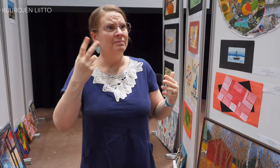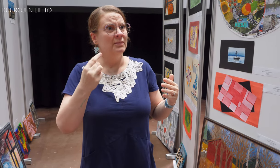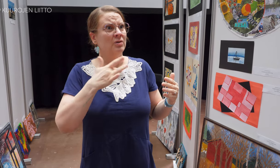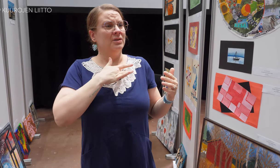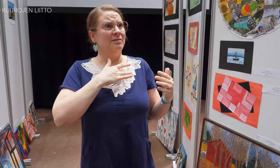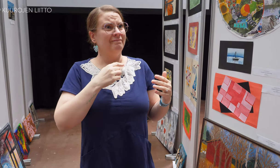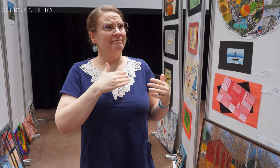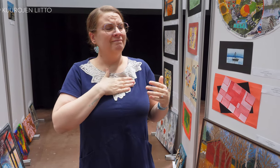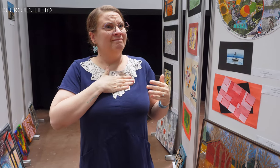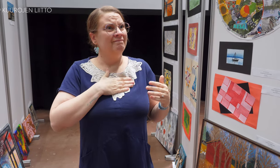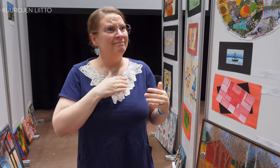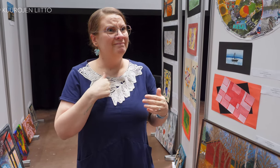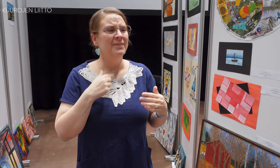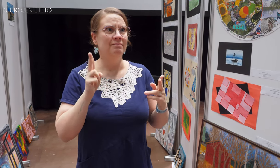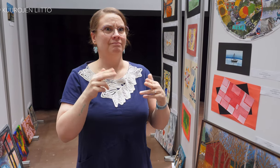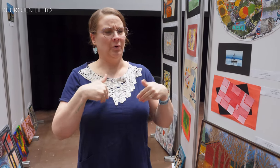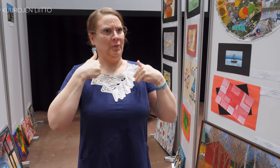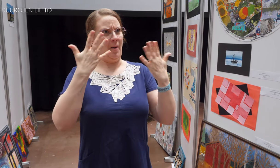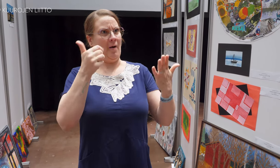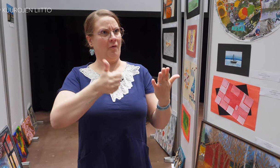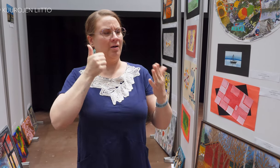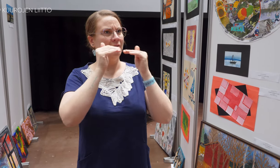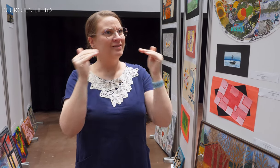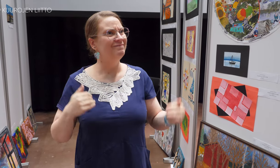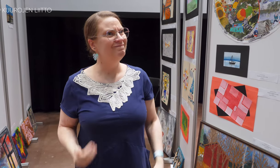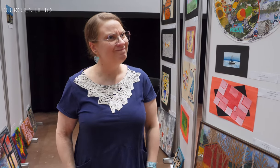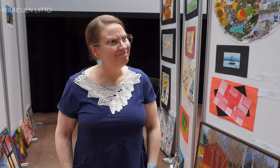Jotkut teoksista ovat todella koskettavia. Olen siis erittäin mielissäni tämän vuoden teosten tasosta.